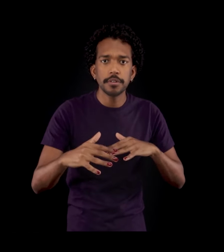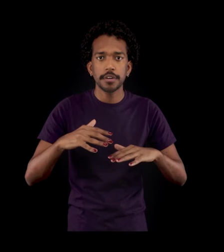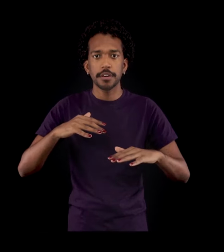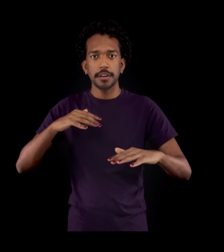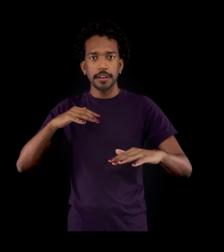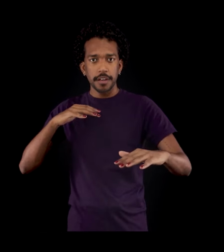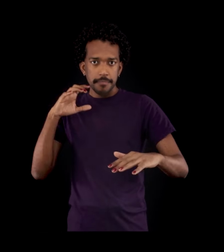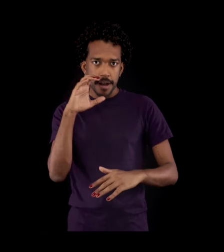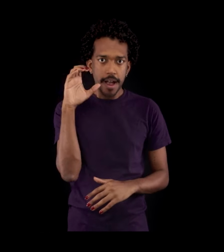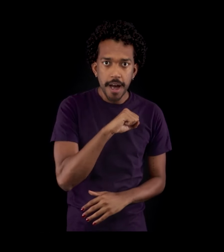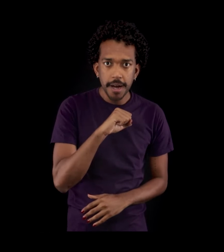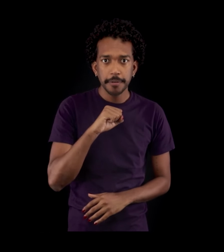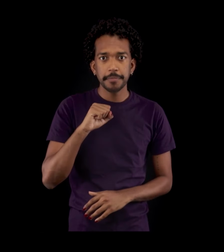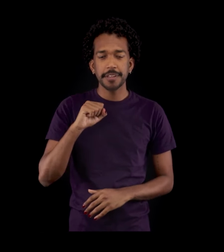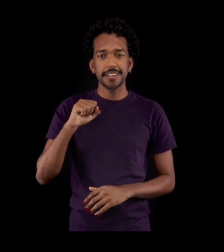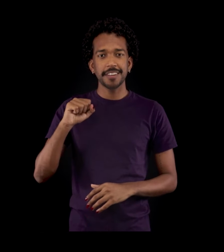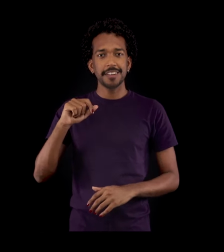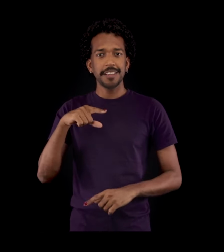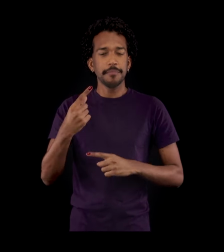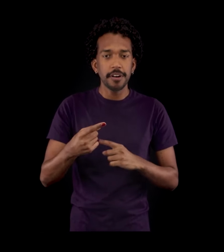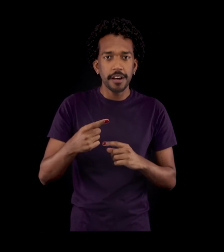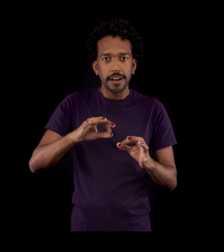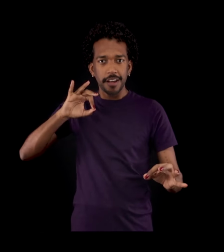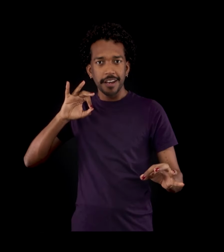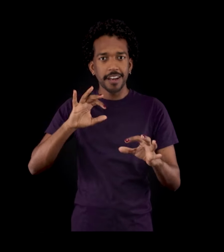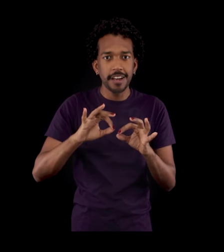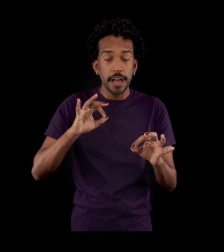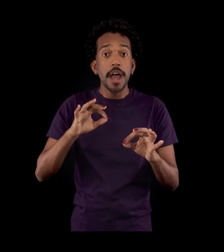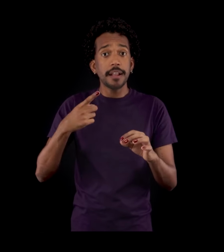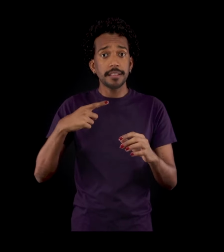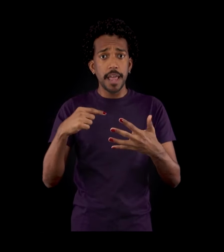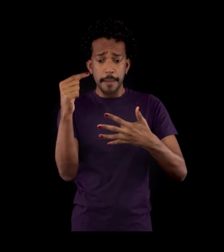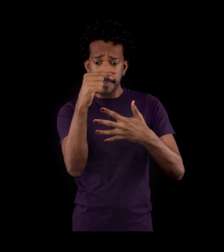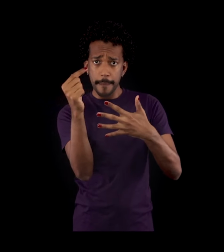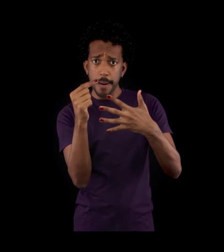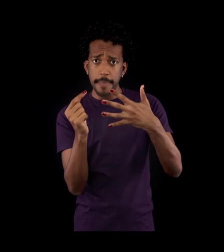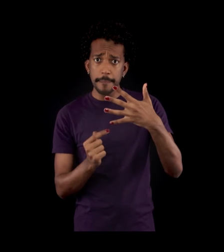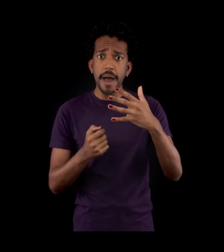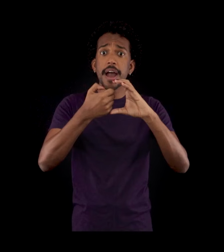você vai fazendo mais rápido, faz os tremeliques. Tudo e essas qualidades que vai.